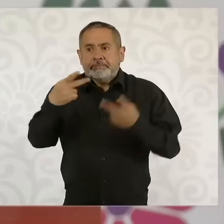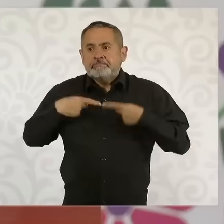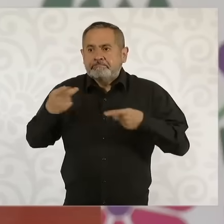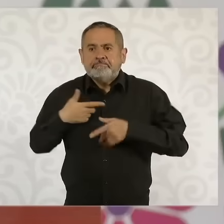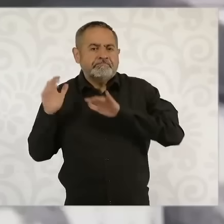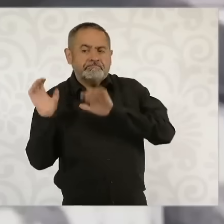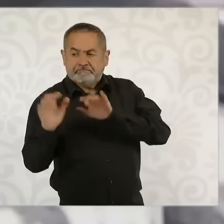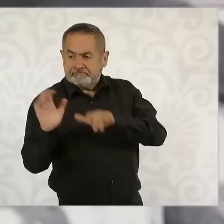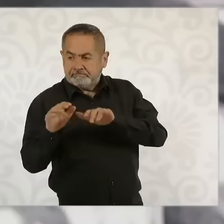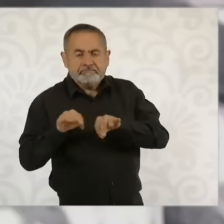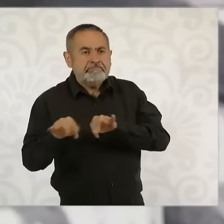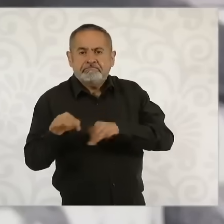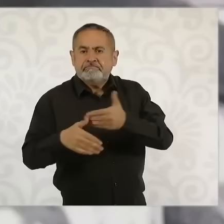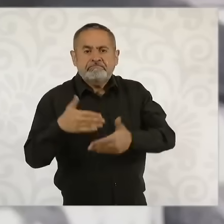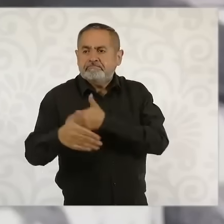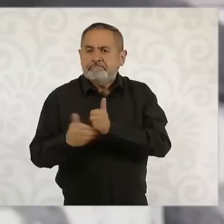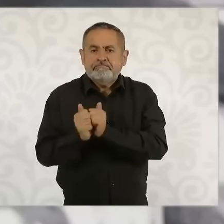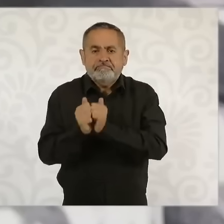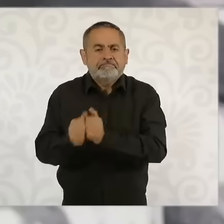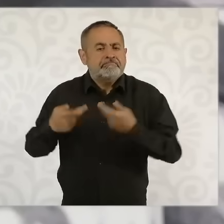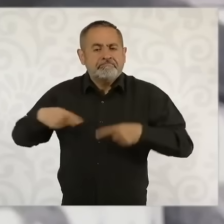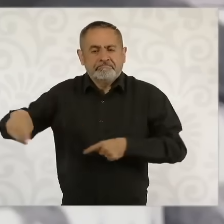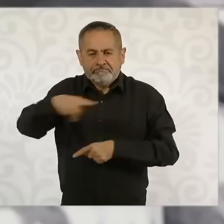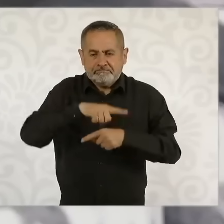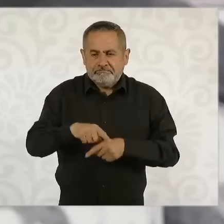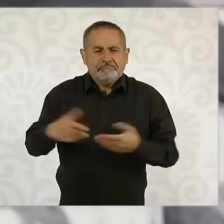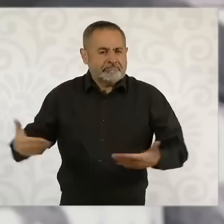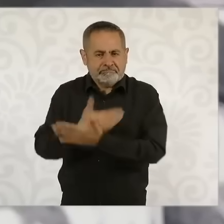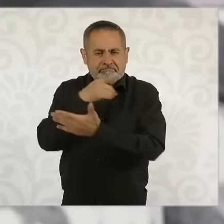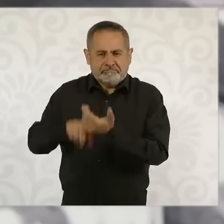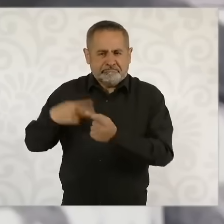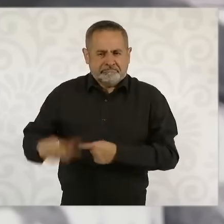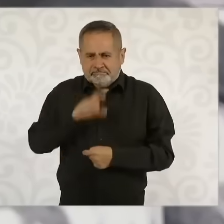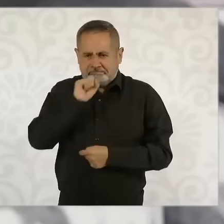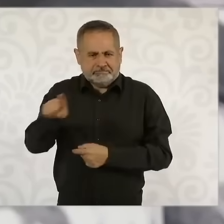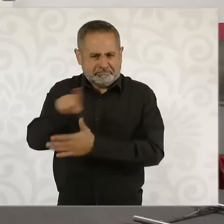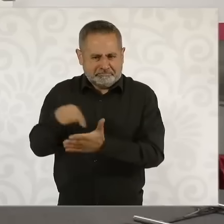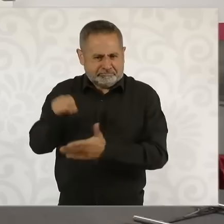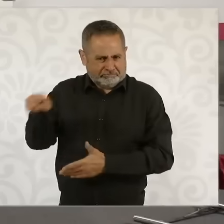nos apoyan, los colaboradores en estos hoteles, son de esas zonas. La siguiente, por favor.